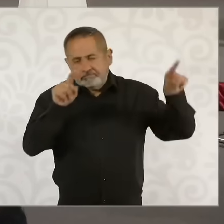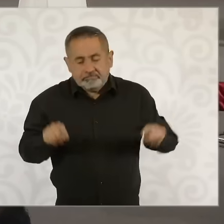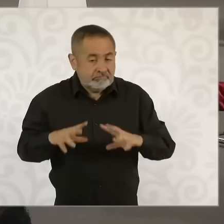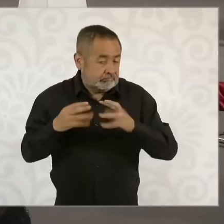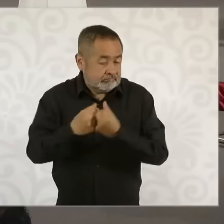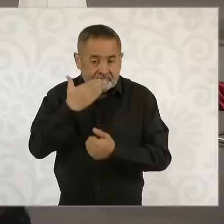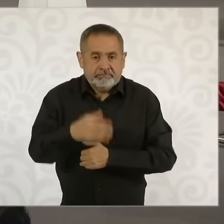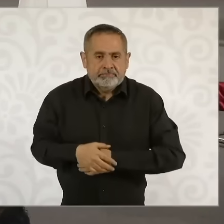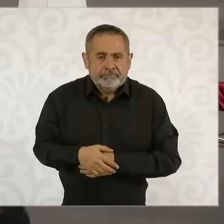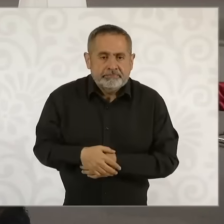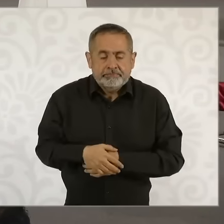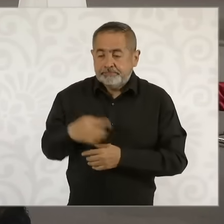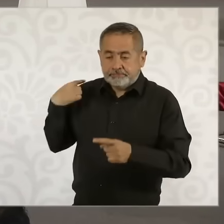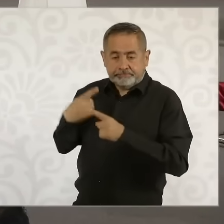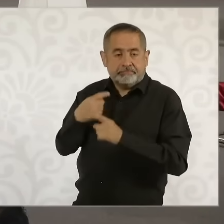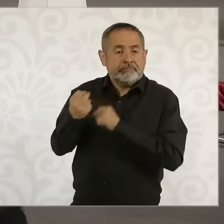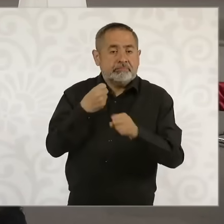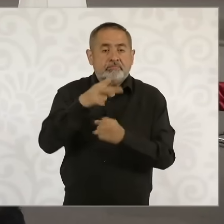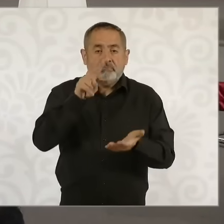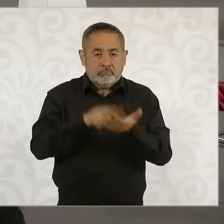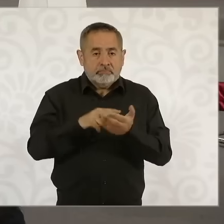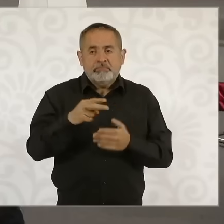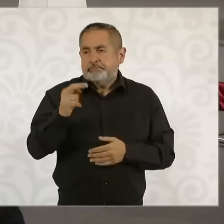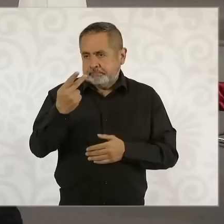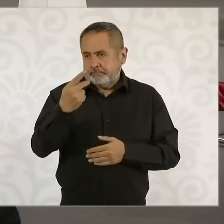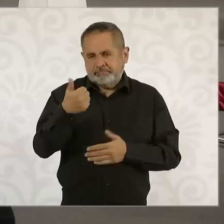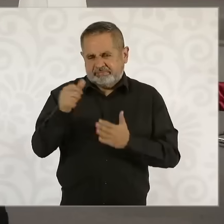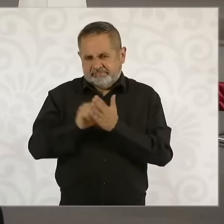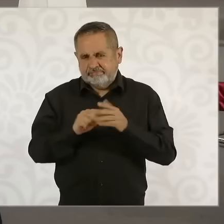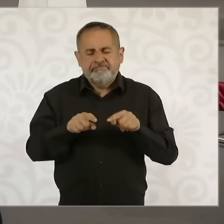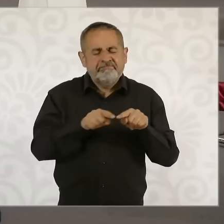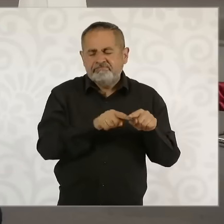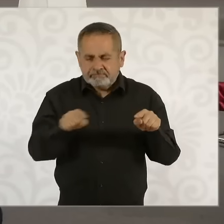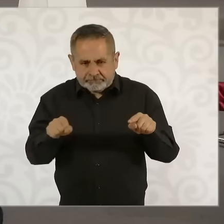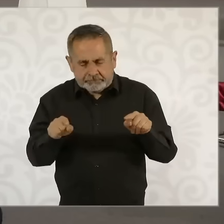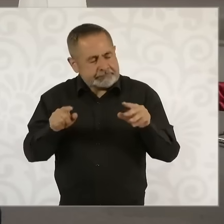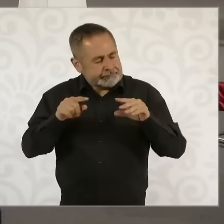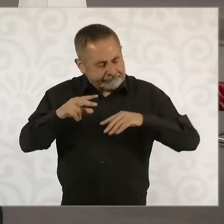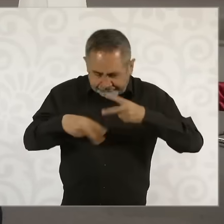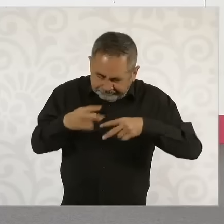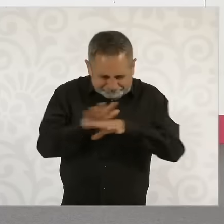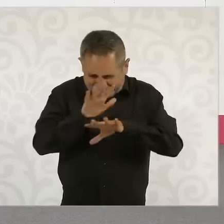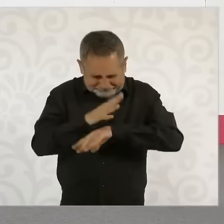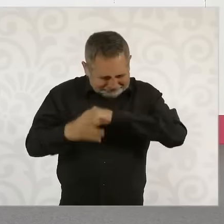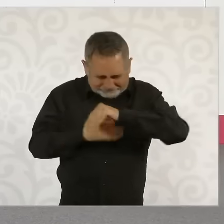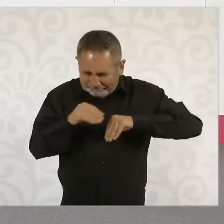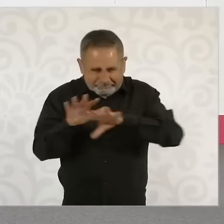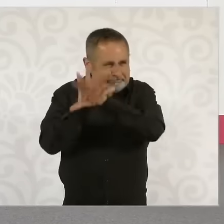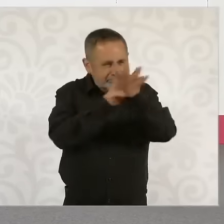En el primer semestre del 2025 hicimos todo un análisis, una nueva reestructuración y logramos